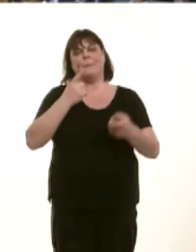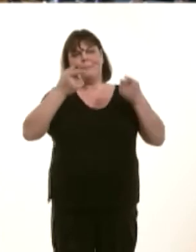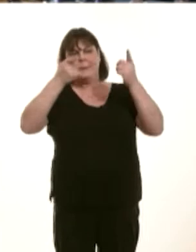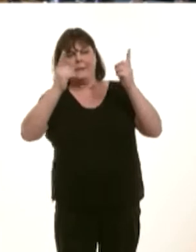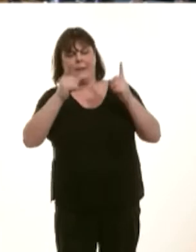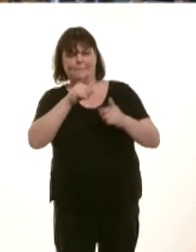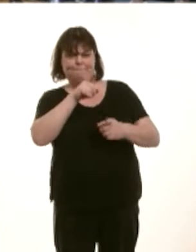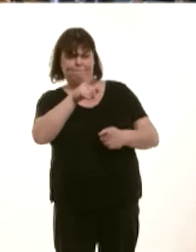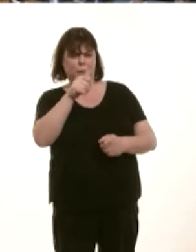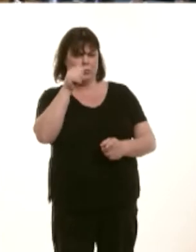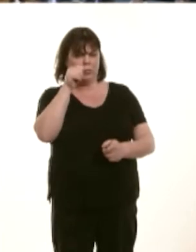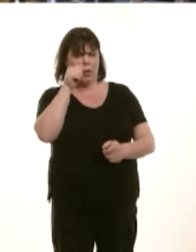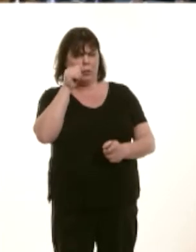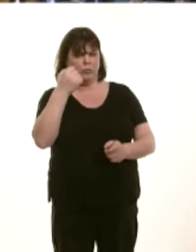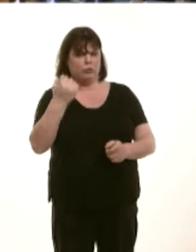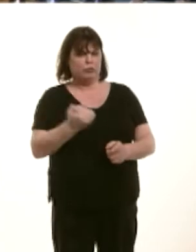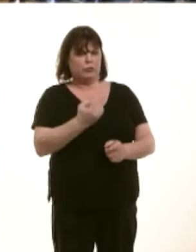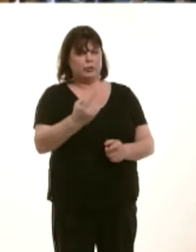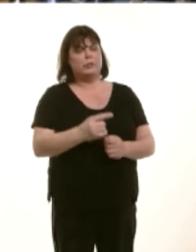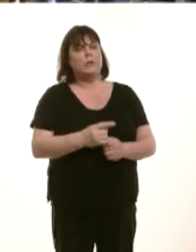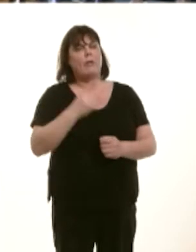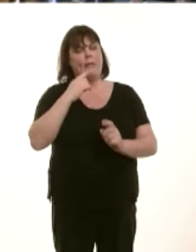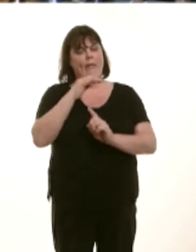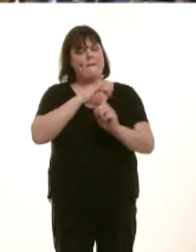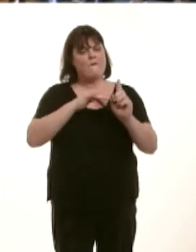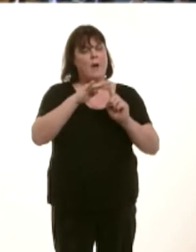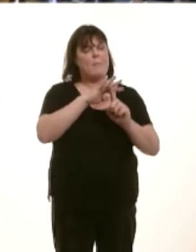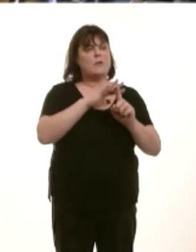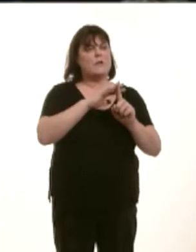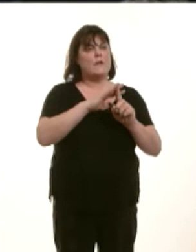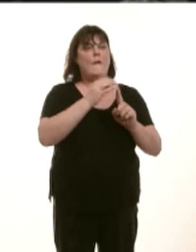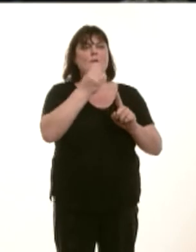Amgylchedd, Bwyd a Materion GwledigóEFRAóyn San Steffan wedi cyhoeddi adroddiad y bore